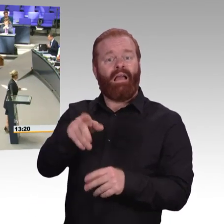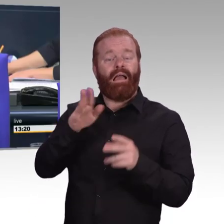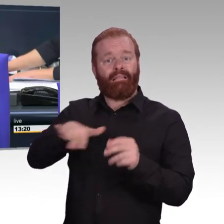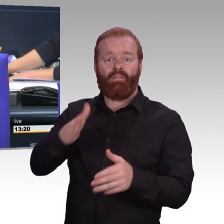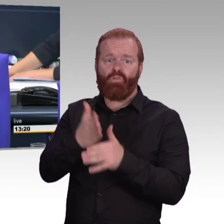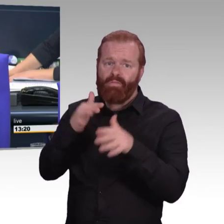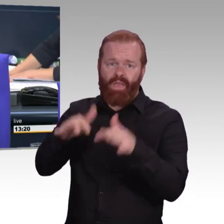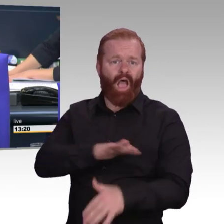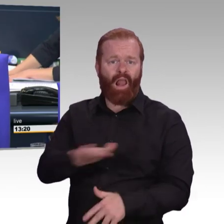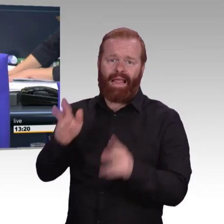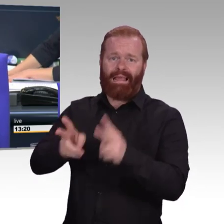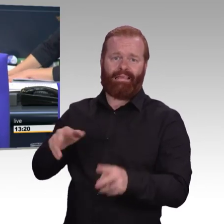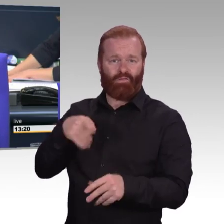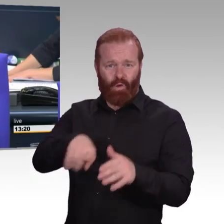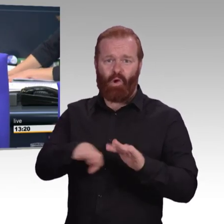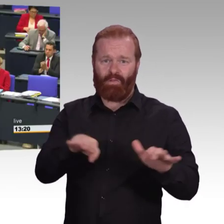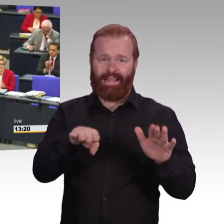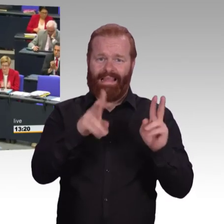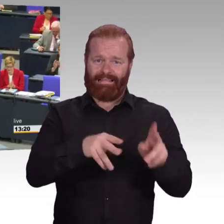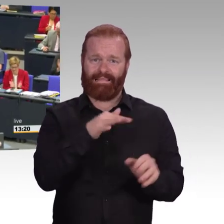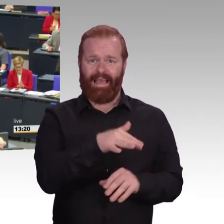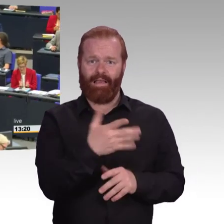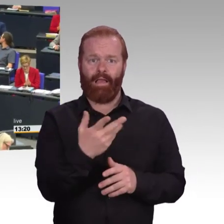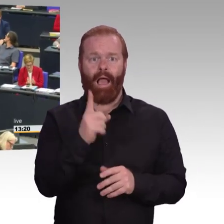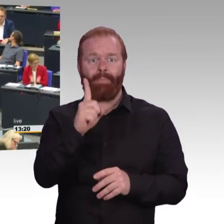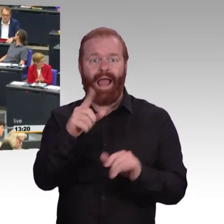(Präsidium) Für die SPD-Fraktion hat nun die Abgeordnete Esther Dilcher das Wort.